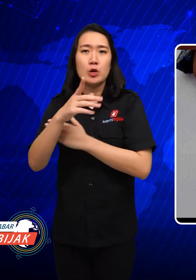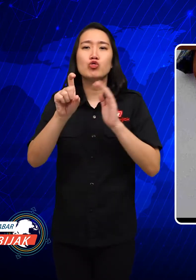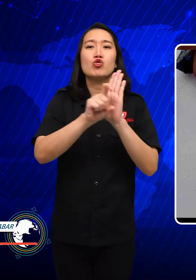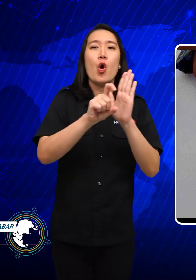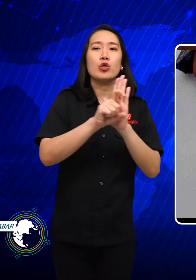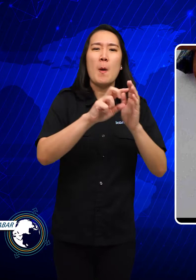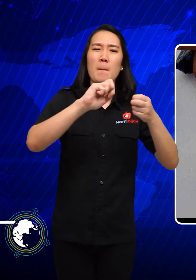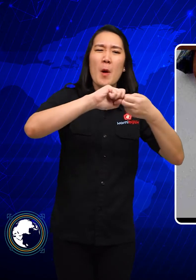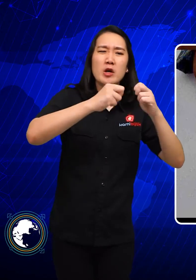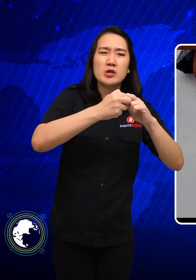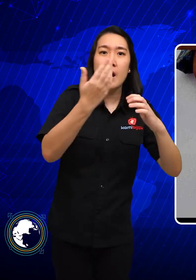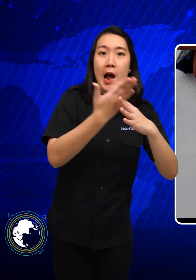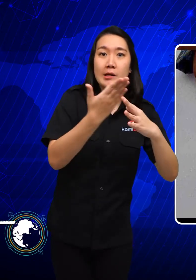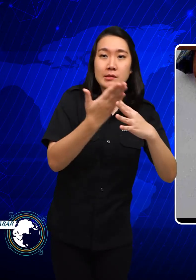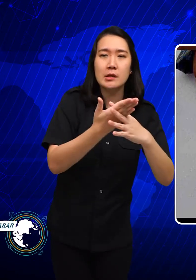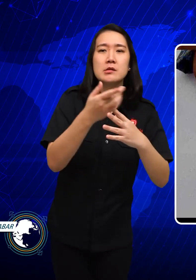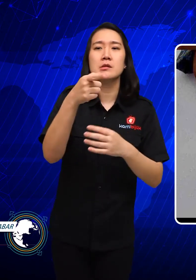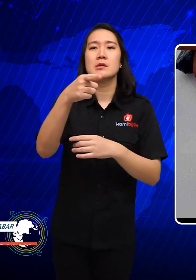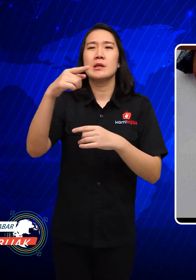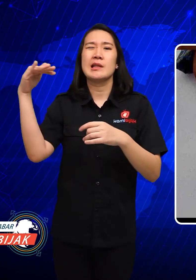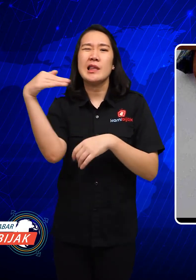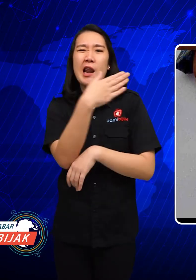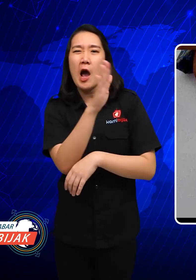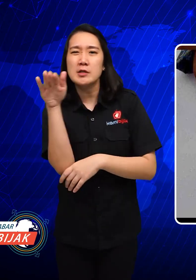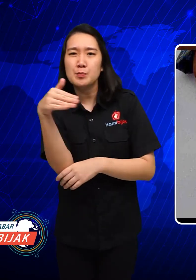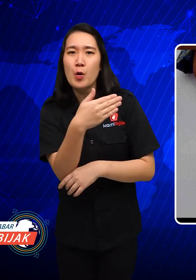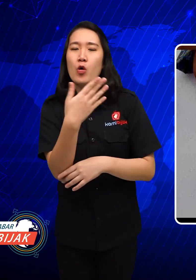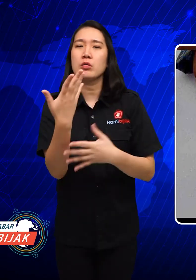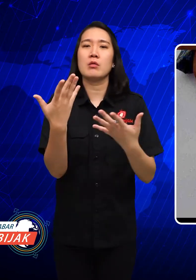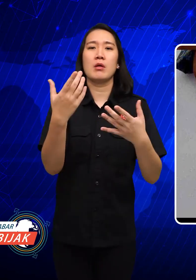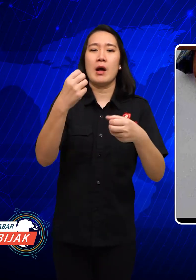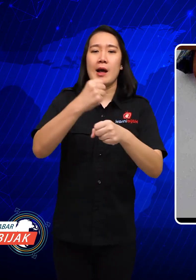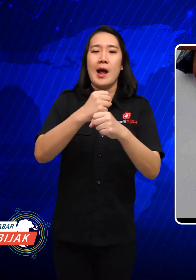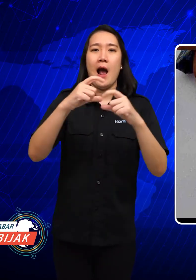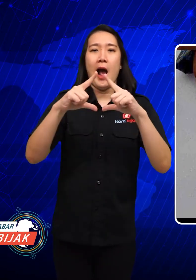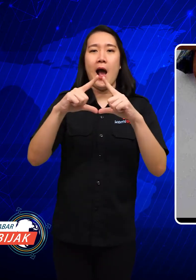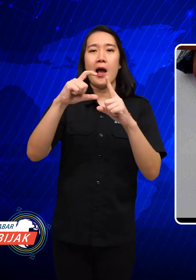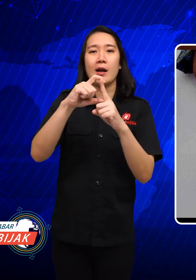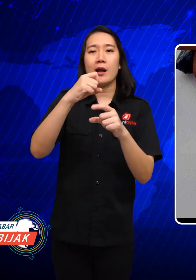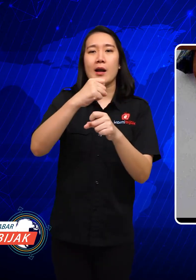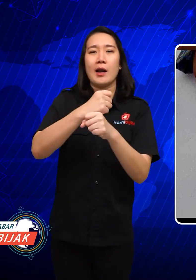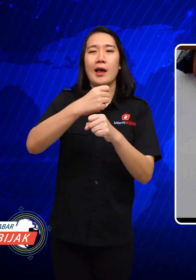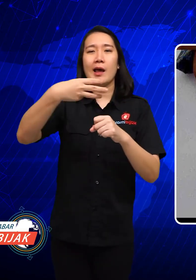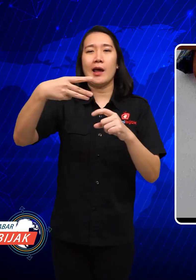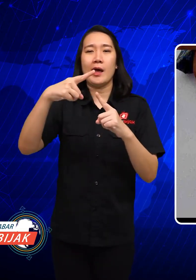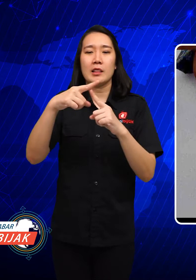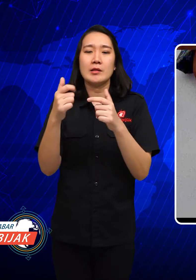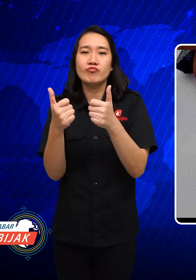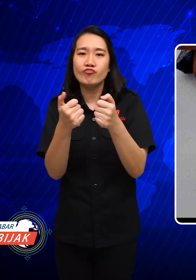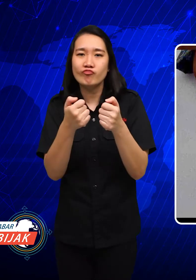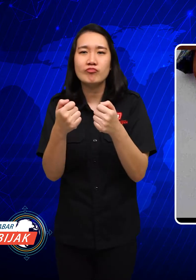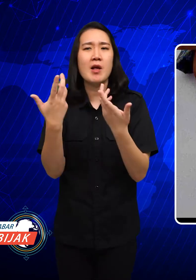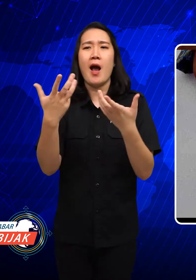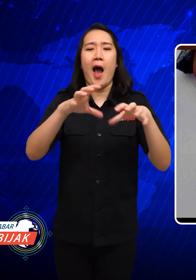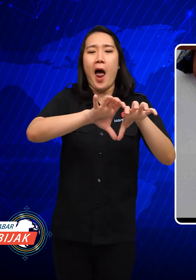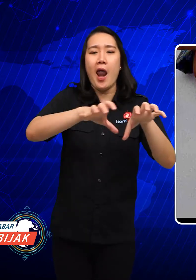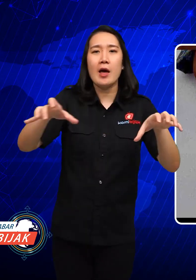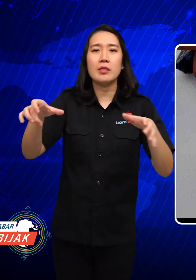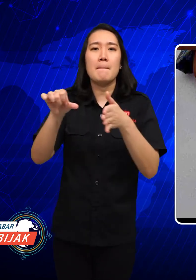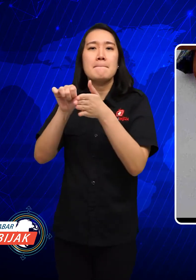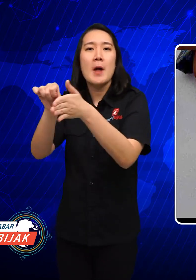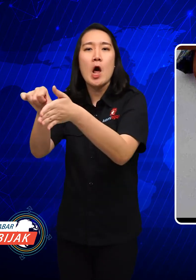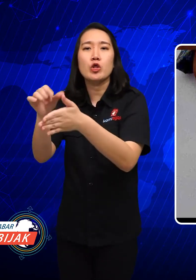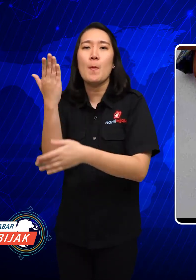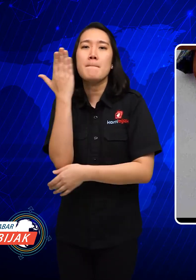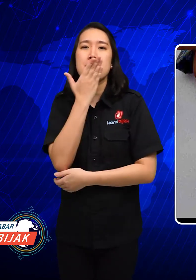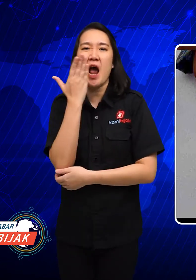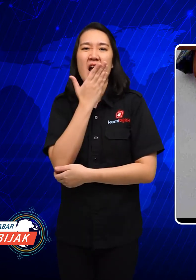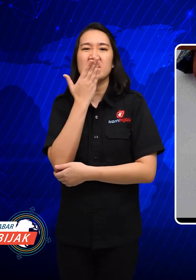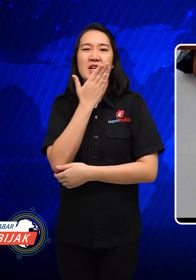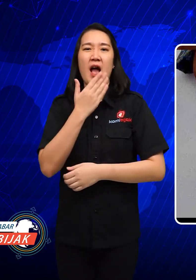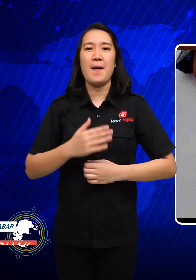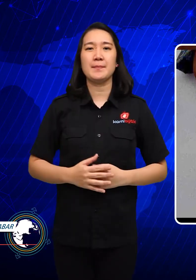contoh masalah akses transportasi, gadget, dan alat bantu bahasa.